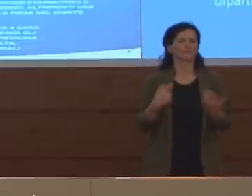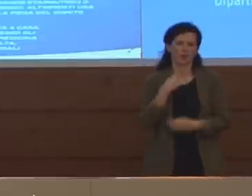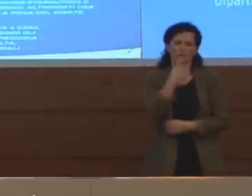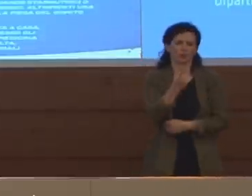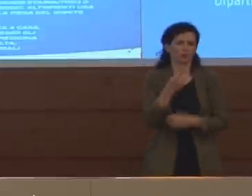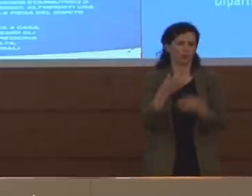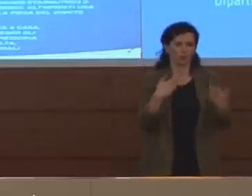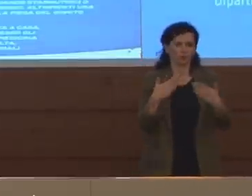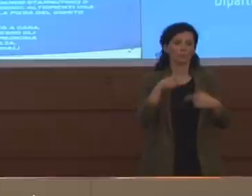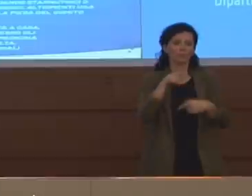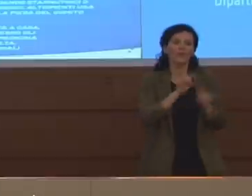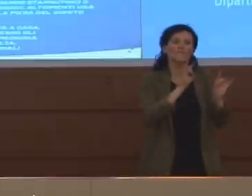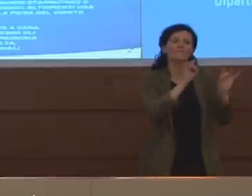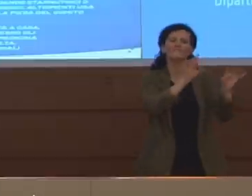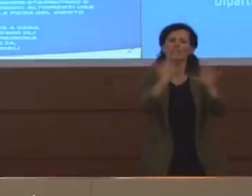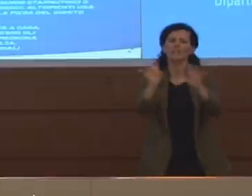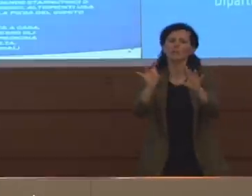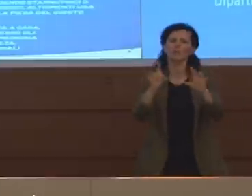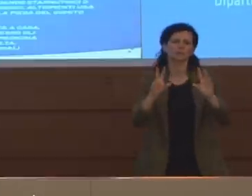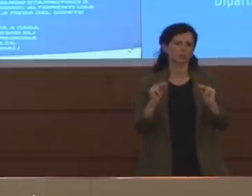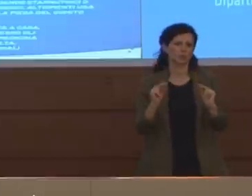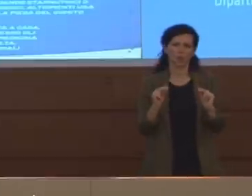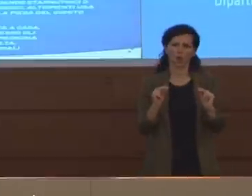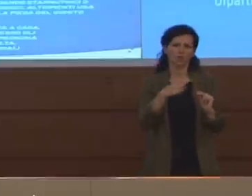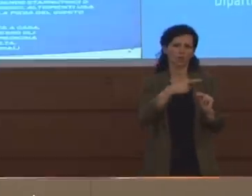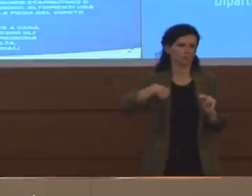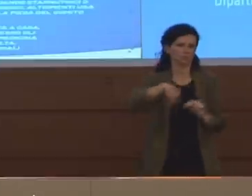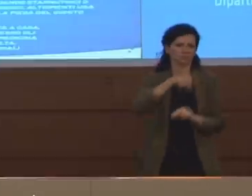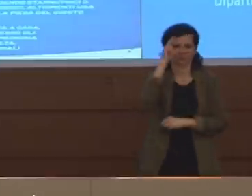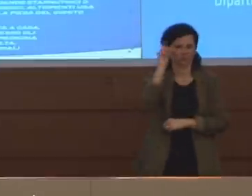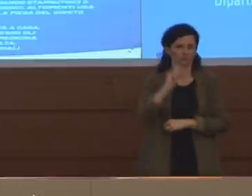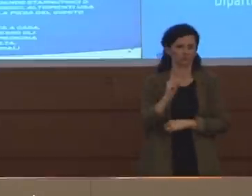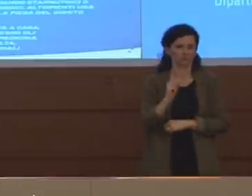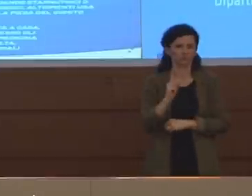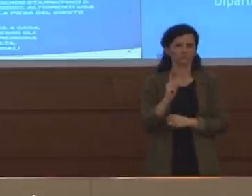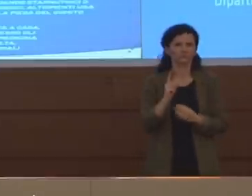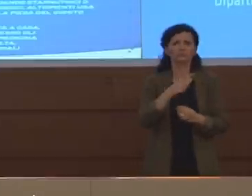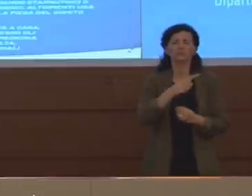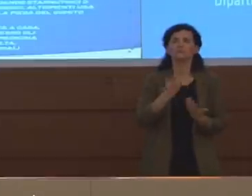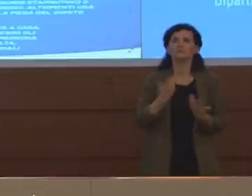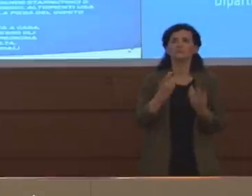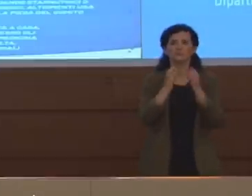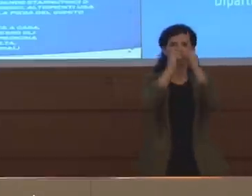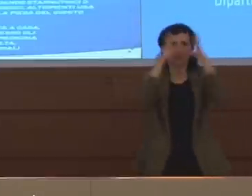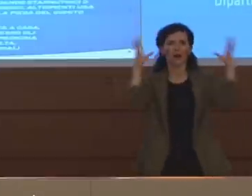Quindi, come si può immaginare di, credo, di mettere in piedi